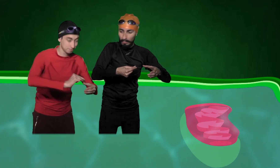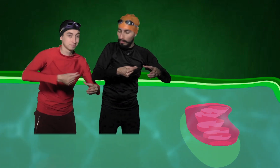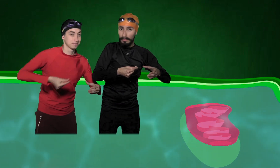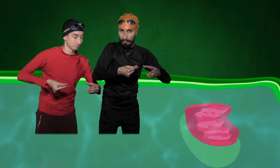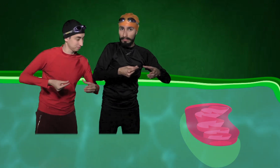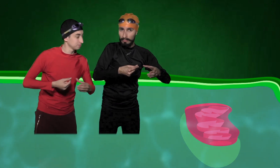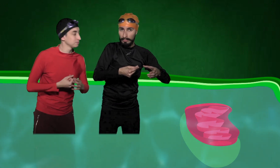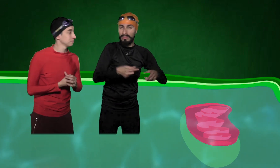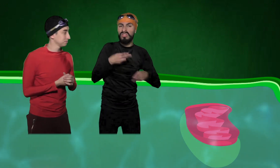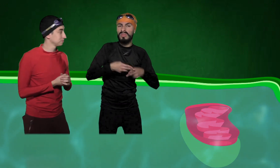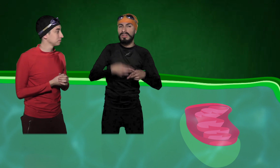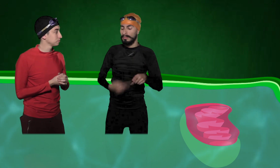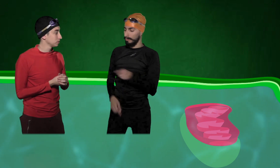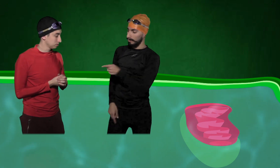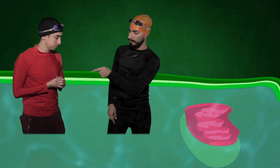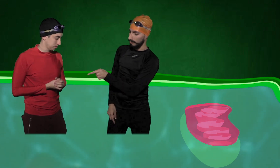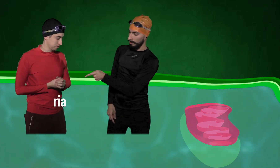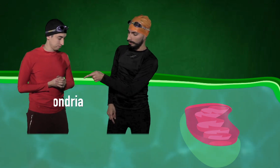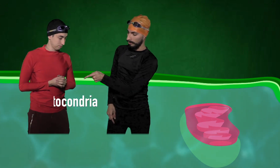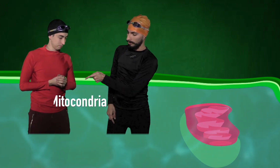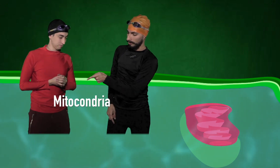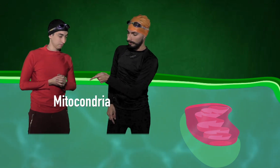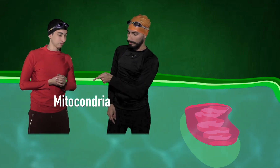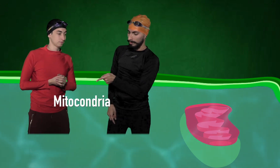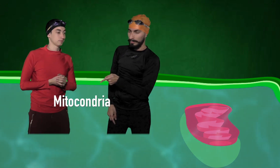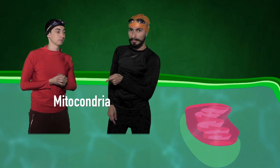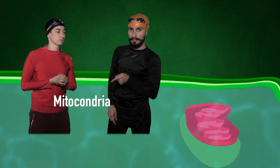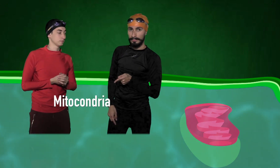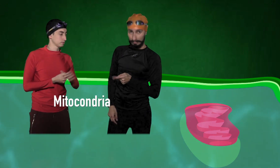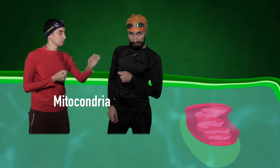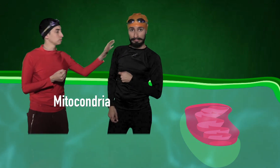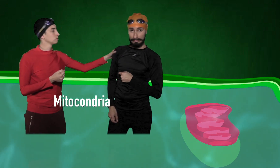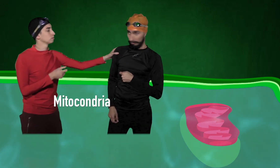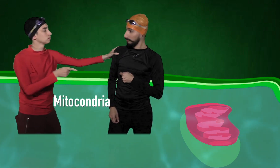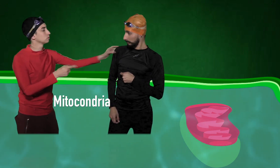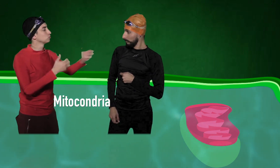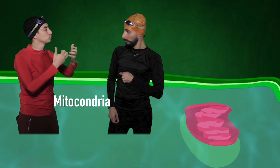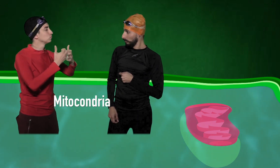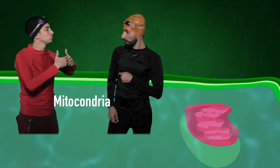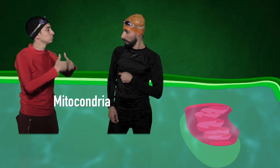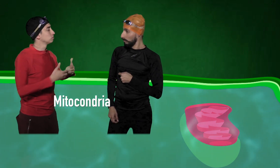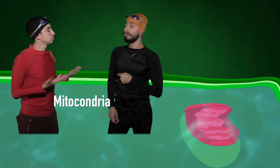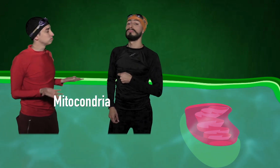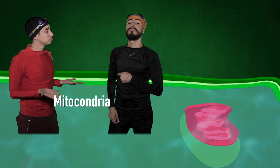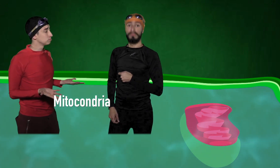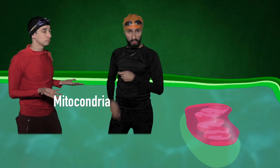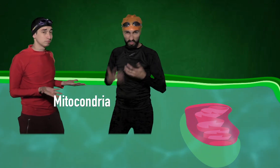Así. Si, y su nombre es este: Oye, ¿y cuál es su función?